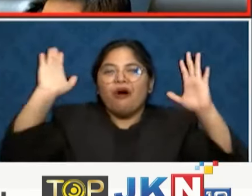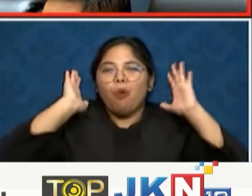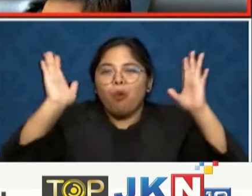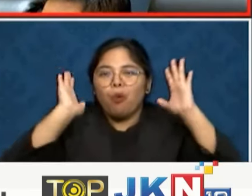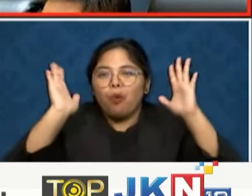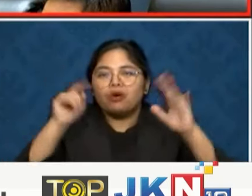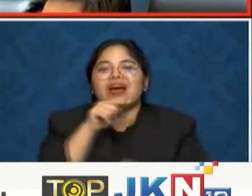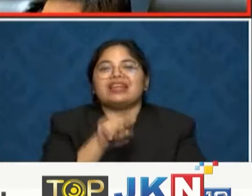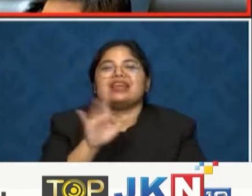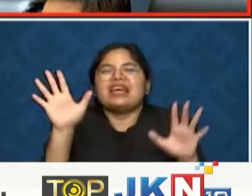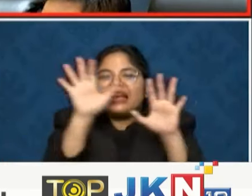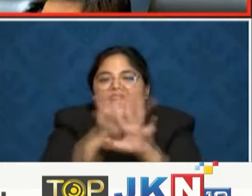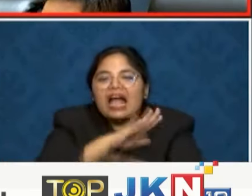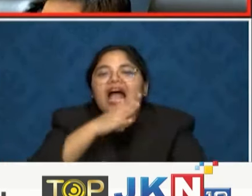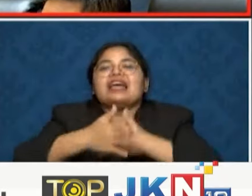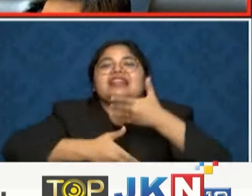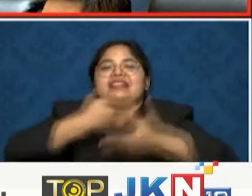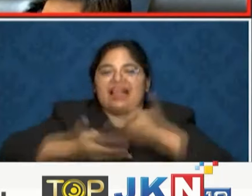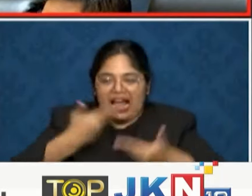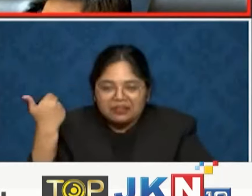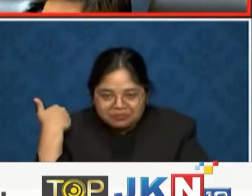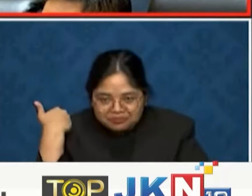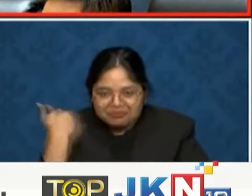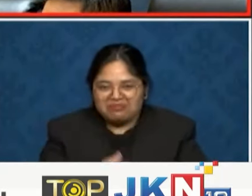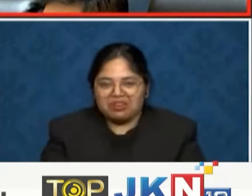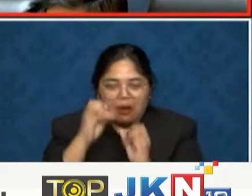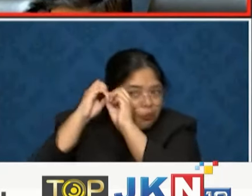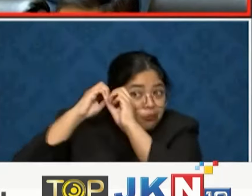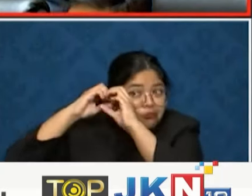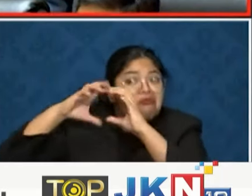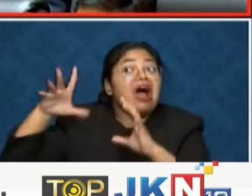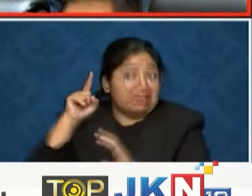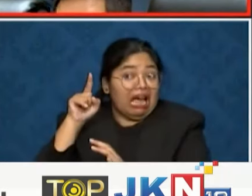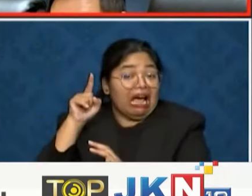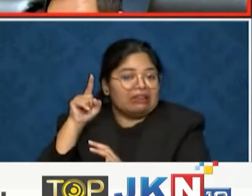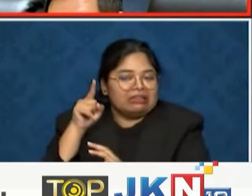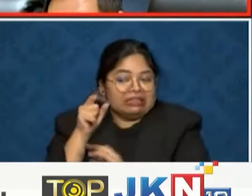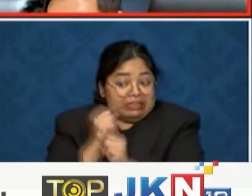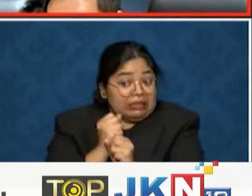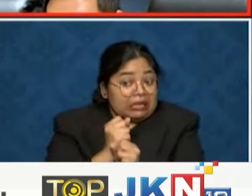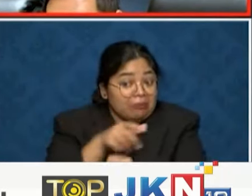ปรับครมเที่ยวนี้ช่วยดูรัฐมนตรีที่โลก เซ็งด้วยครับนี่แกแขวะไปถึงนายกนะนายกควบ